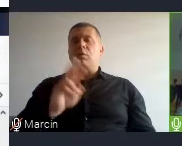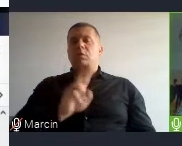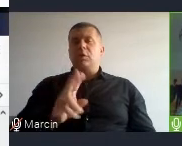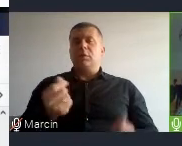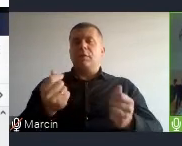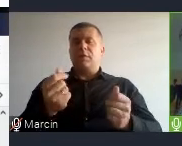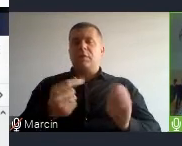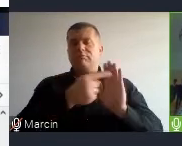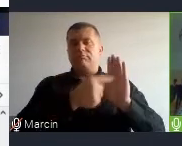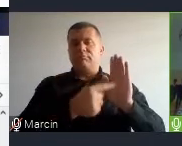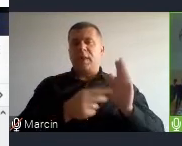Harmonogram rzeczowo-finansowy,